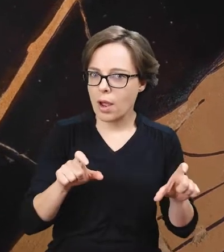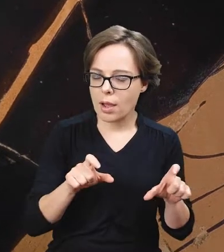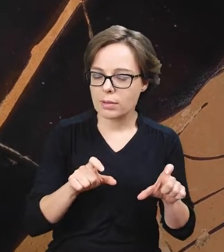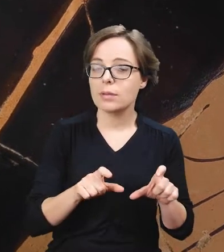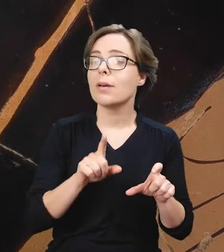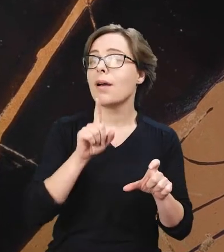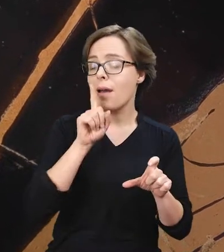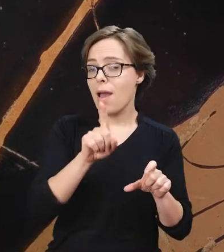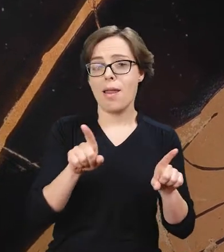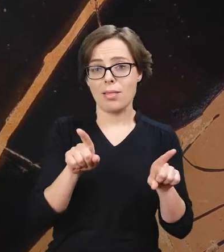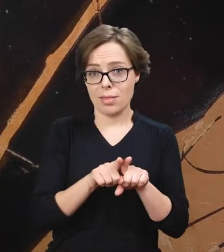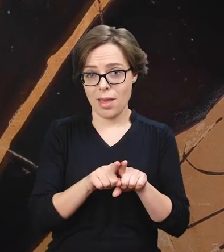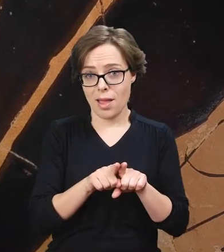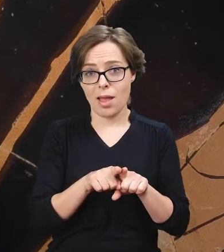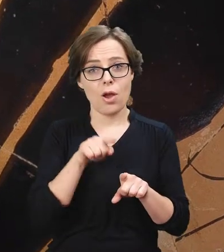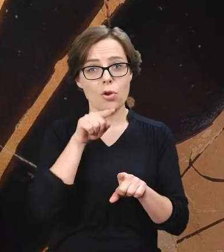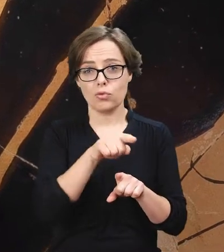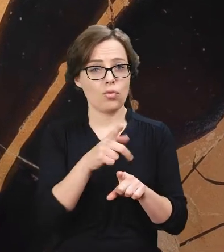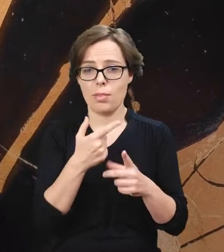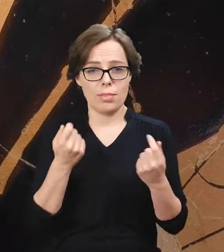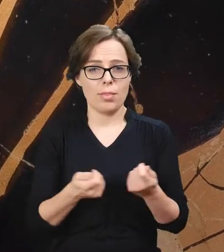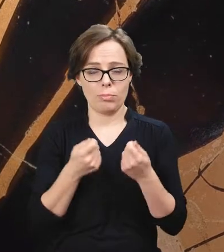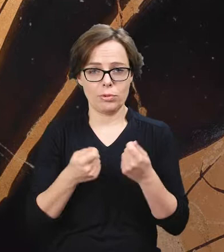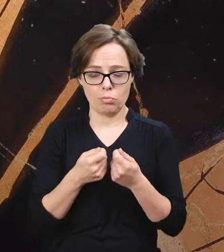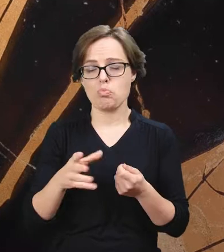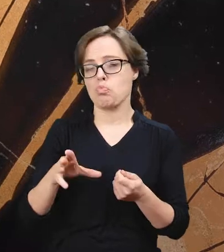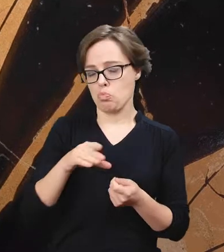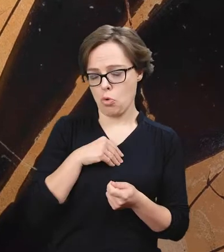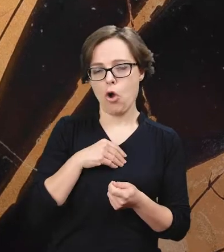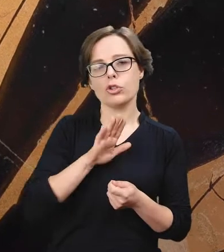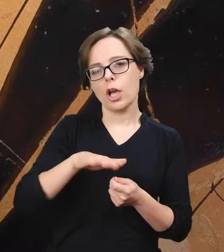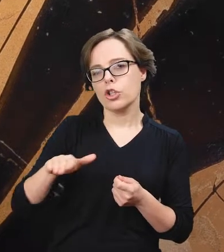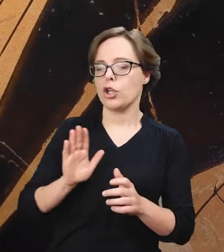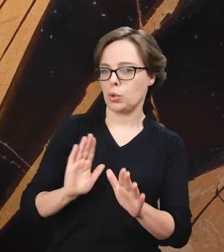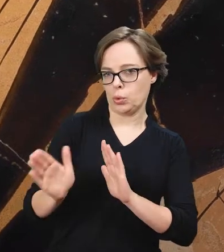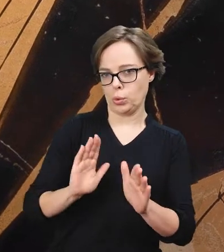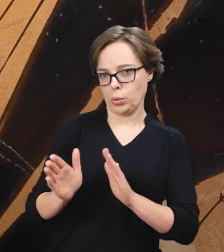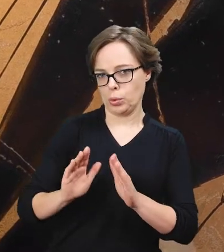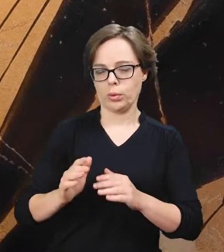ale jednocześnie można było je pogodzić z opieką nad dziećmi.